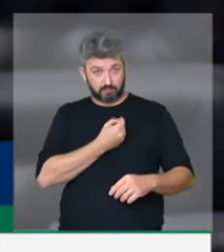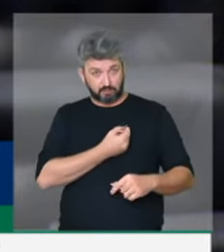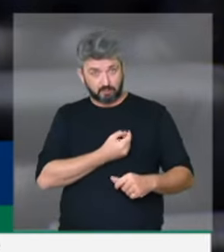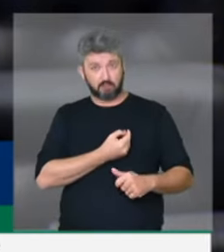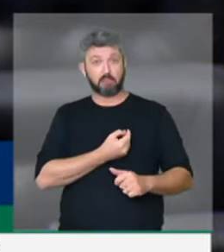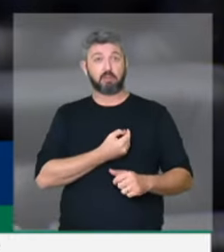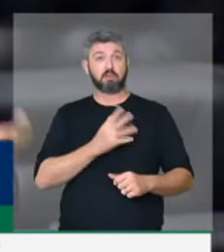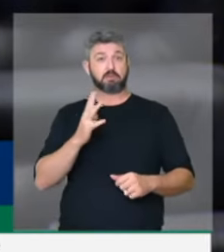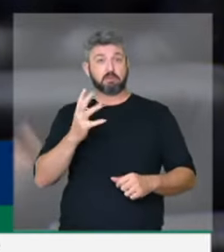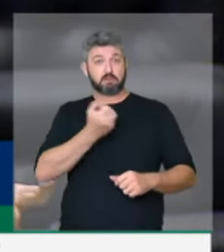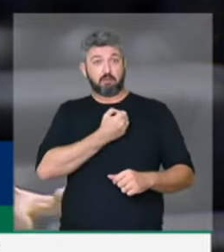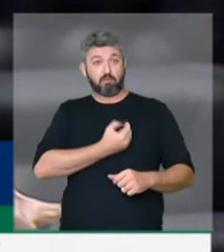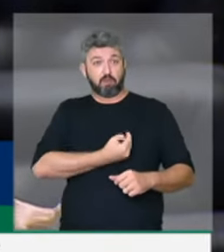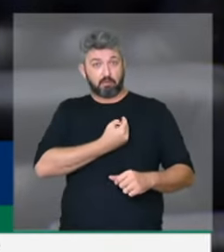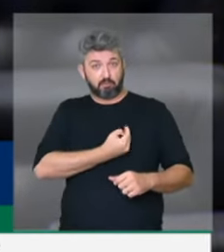VEIS. [SOA A CAMPAINHA] -- [DEPUTADO]: PELA